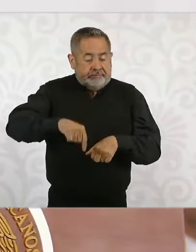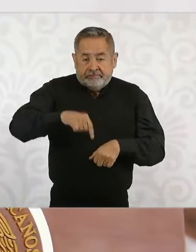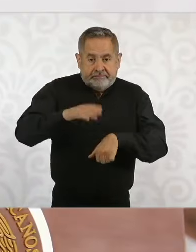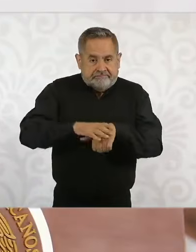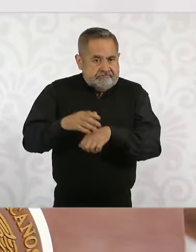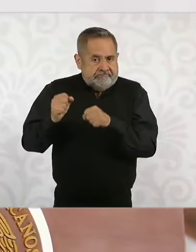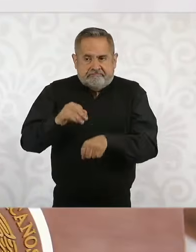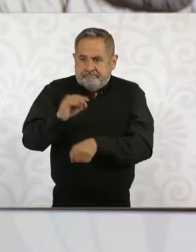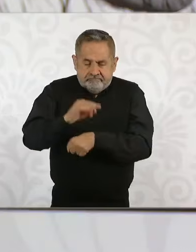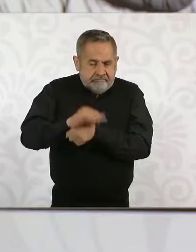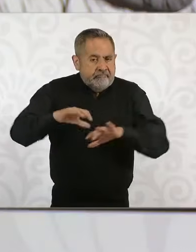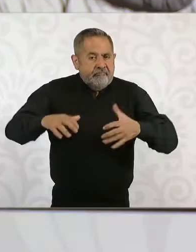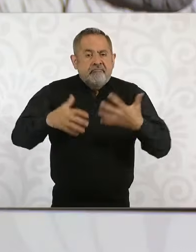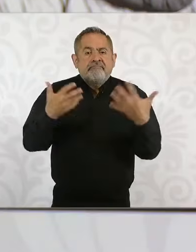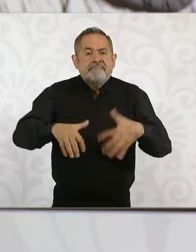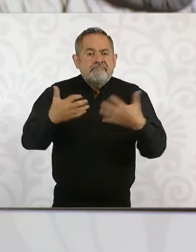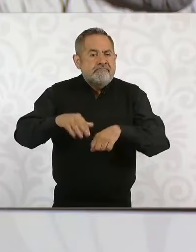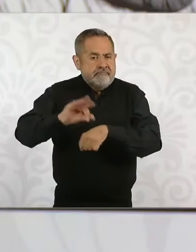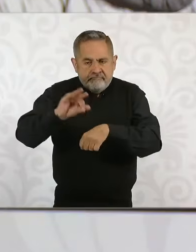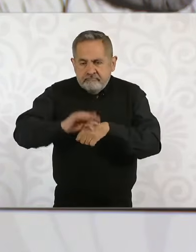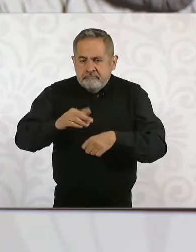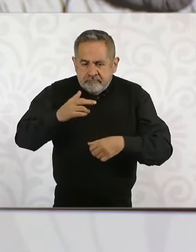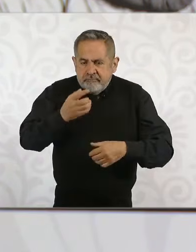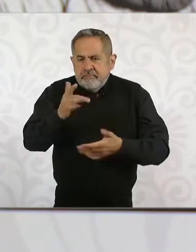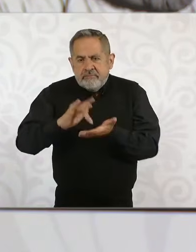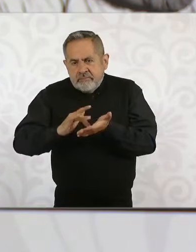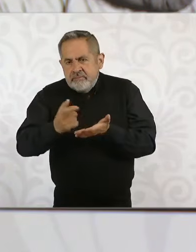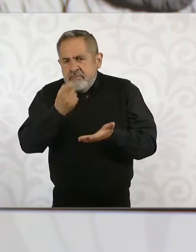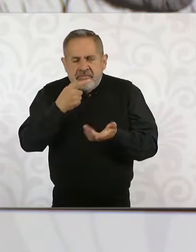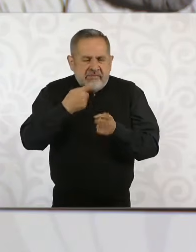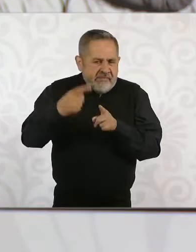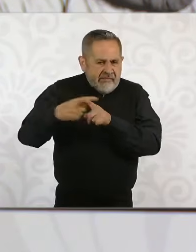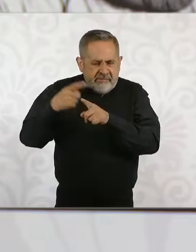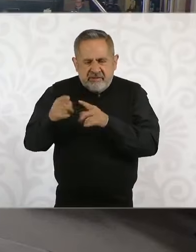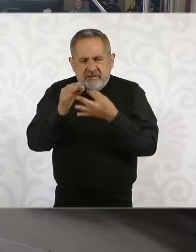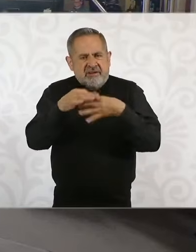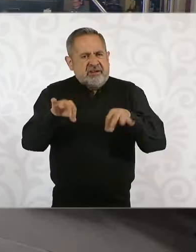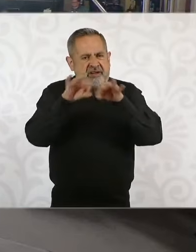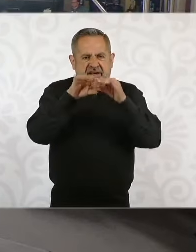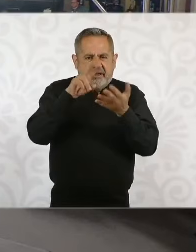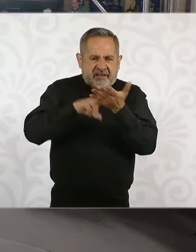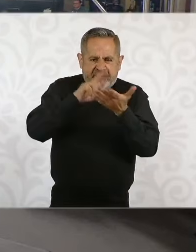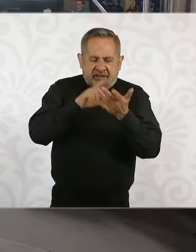farmacéutica en el país, pues es muy muy importante. Entonces, agradecemos la confianza